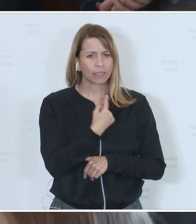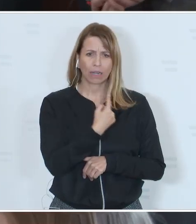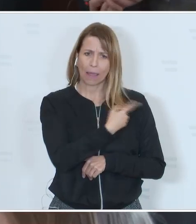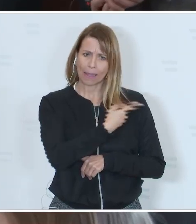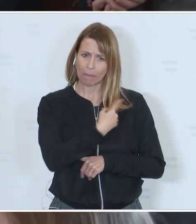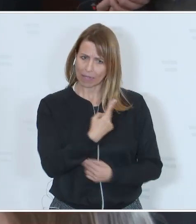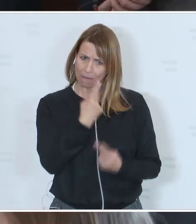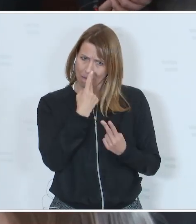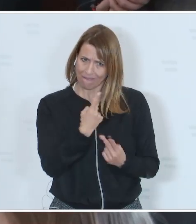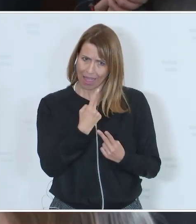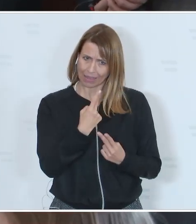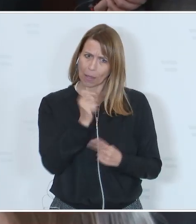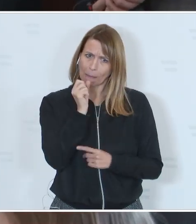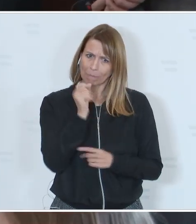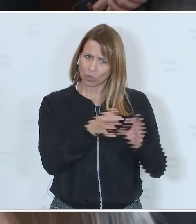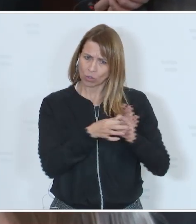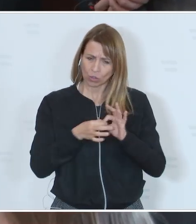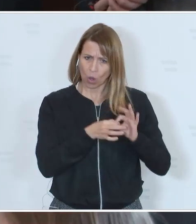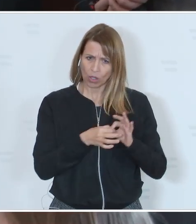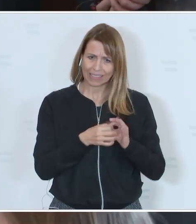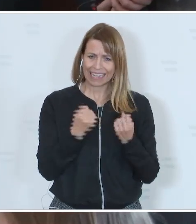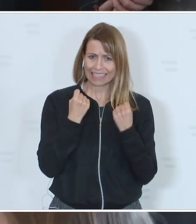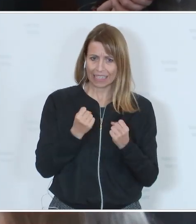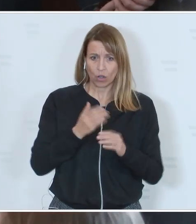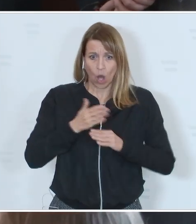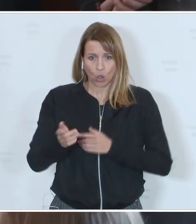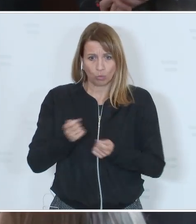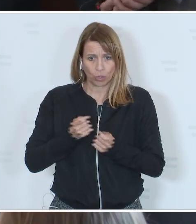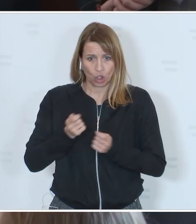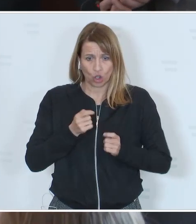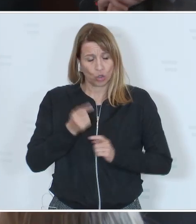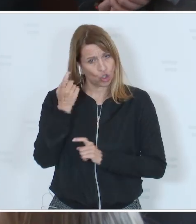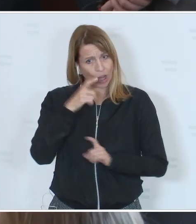sicherheits- und außenpolitischen Standpunkte betont. Das war ja Teil Ihres Gesprächs,